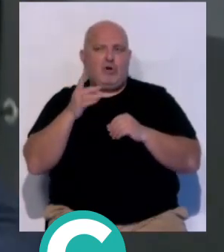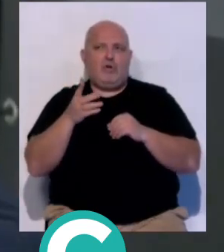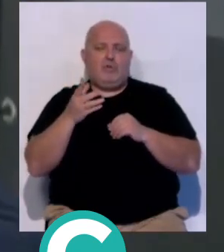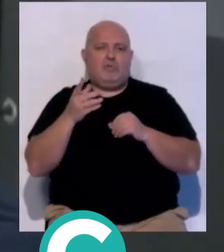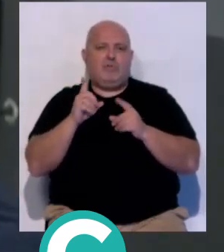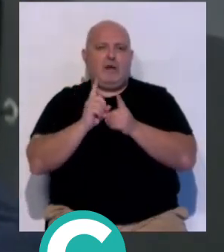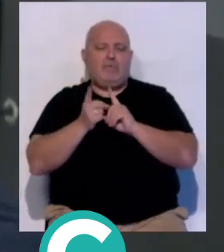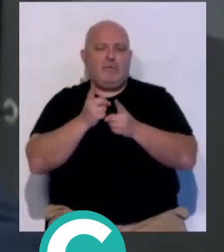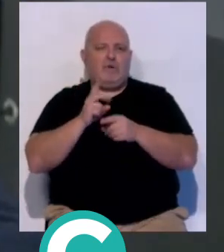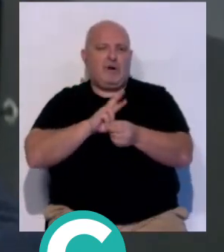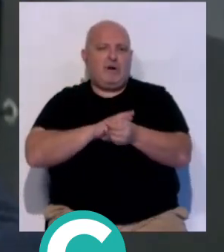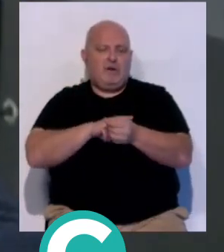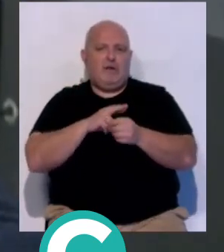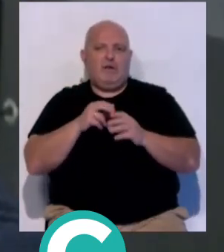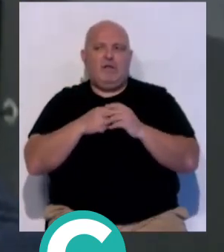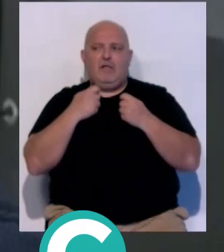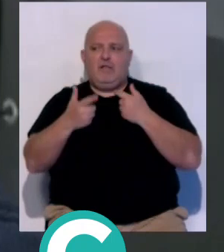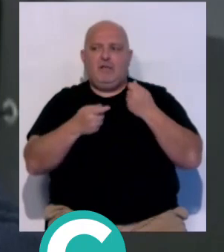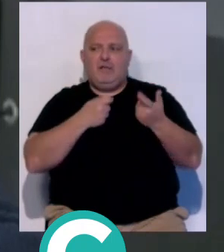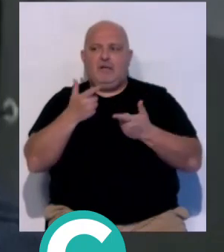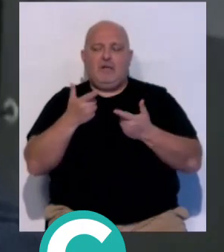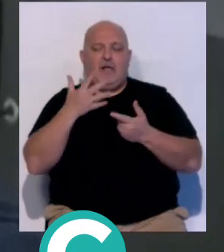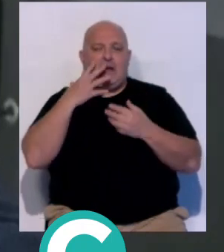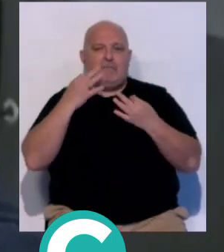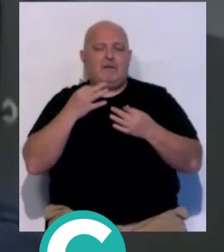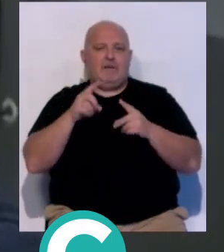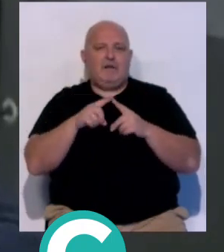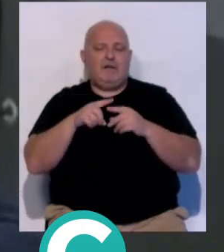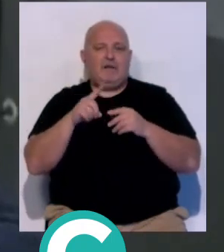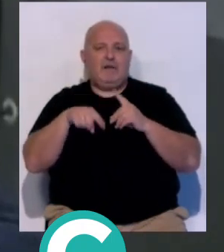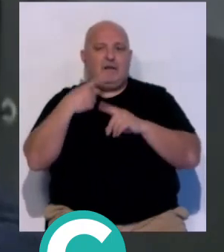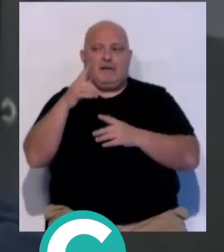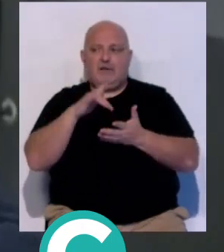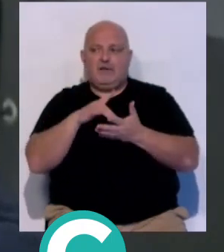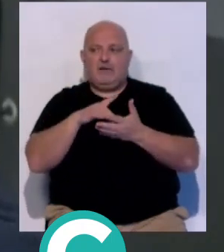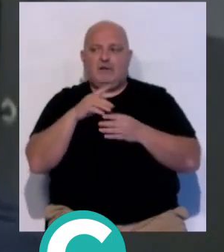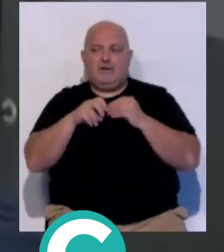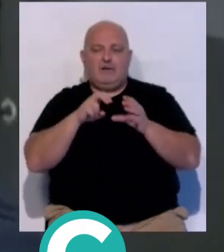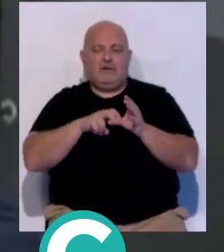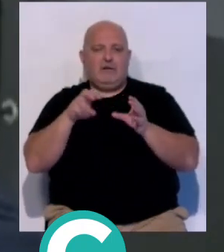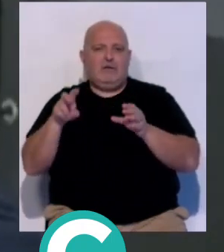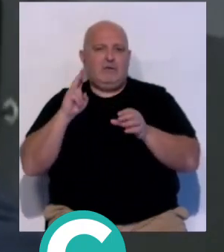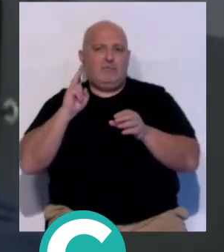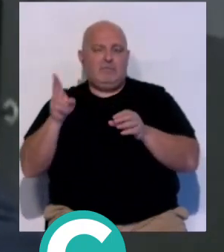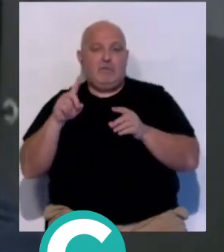ritmo ponía mucho goles pero realmente hasta que no me retiraron realmente no me han valorado y yo